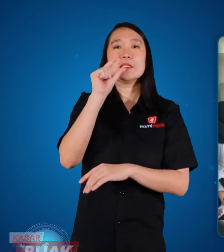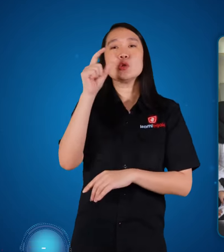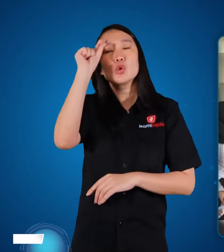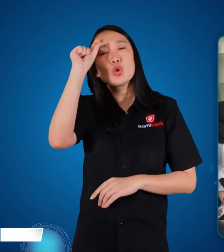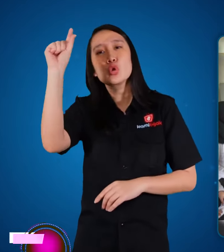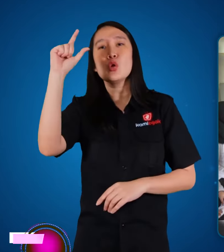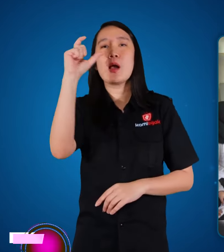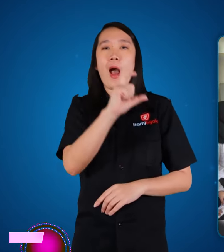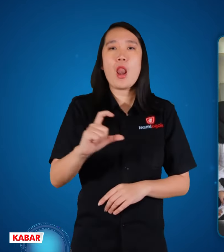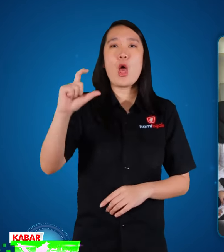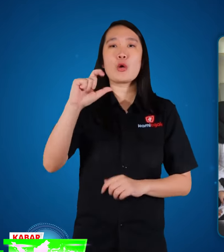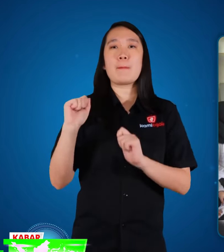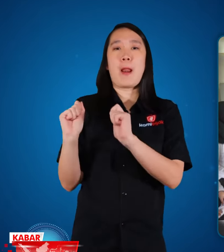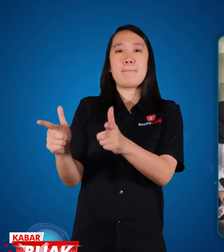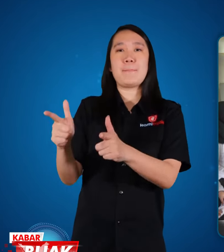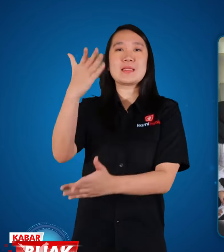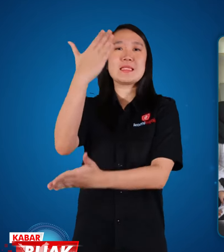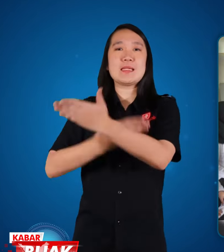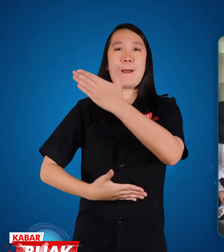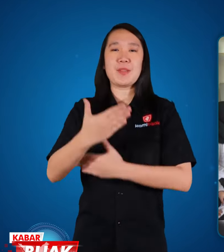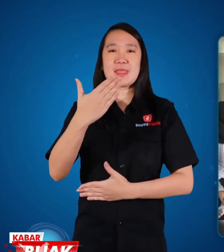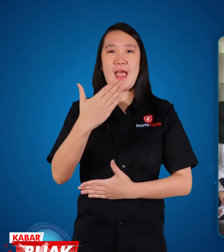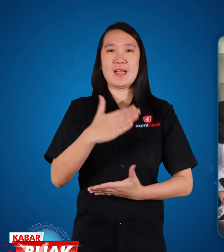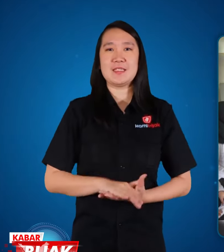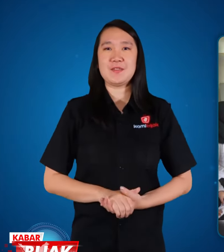terutama untuk calon pelamar penyandang Disabilitas.